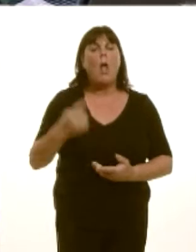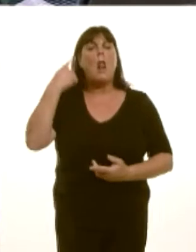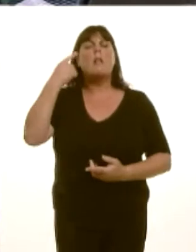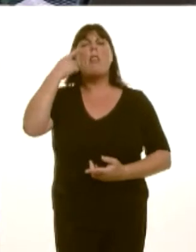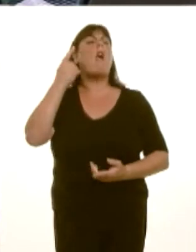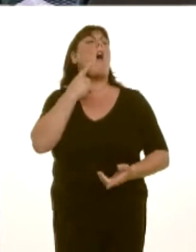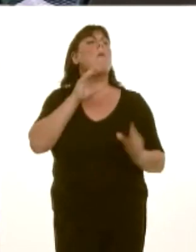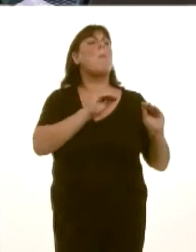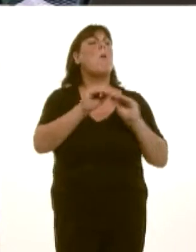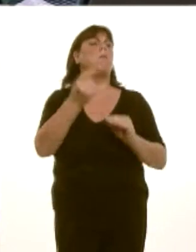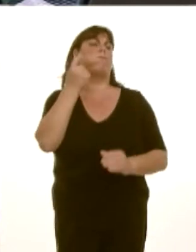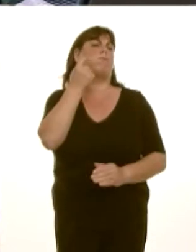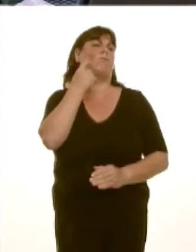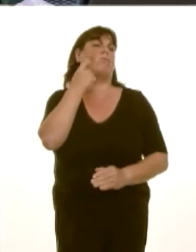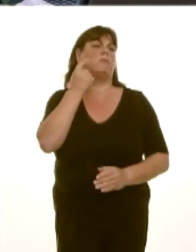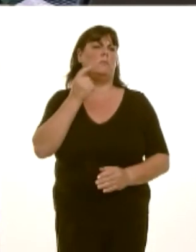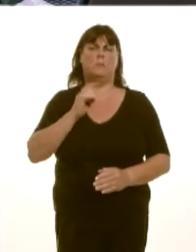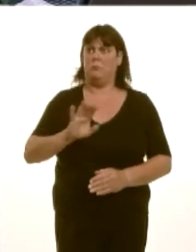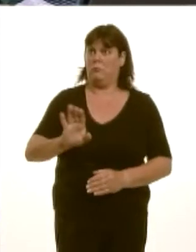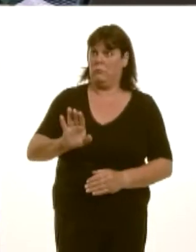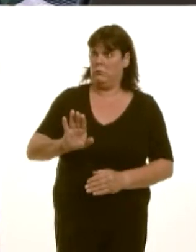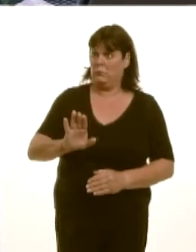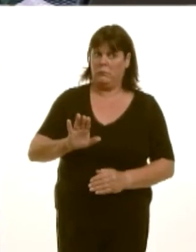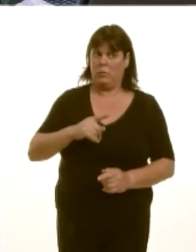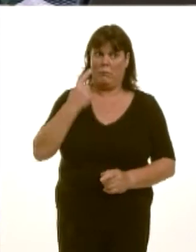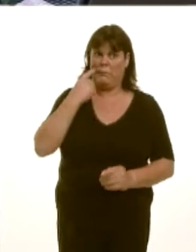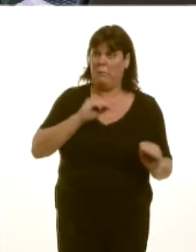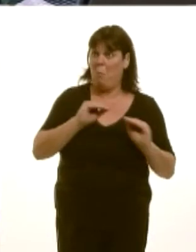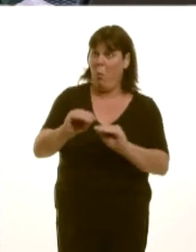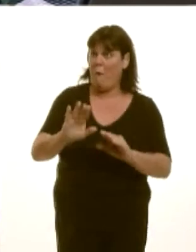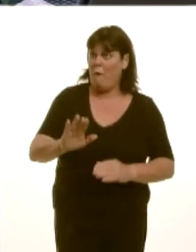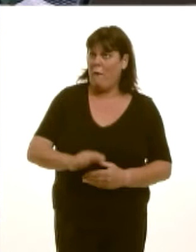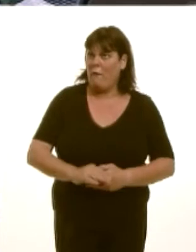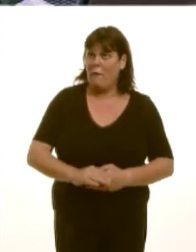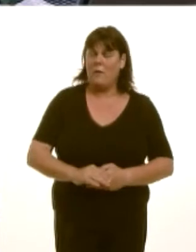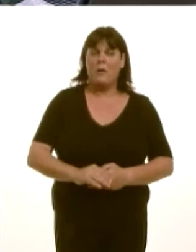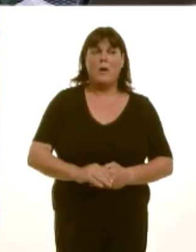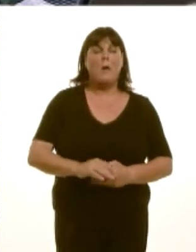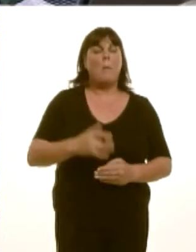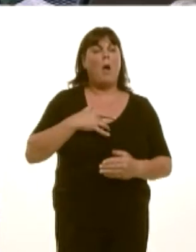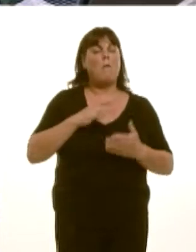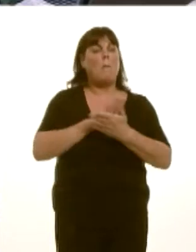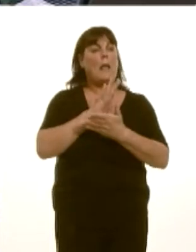Wrth gwrs, rwy’n falch dros ben bod fy mhlaid i, ar lefel y Deyrnas Unedig, wedi dweud y